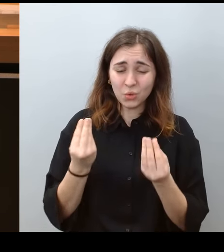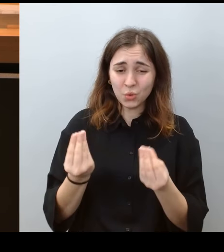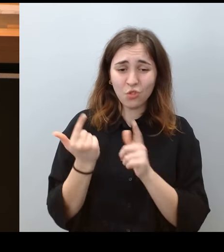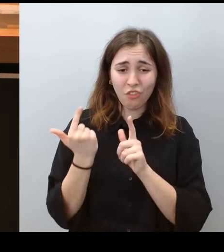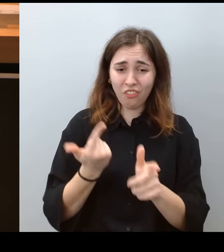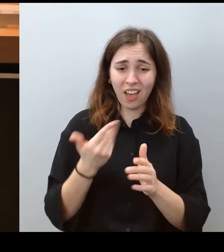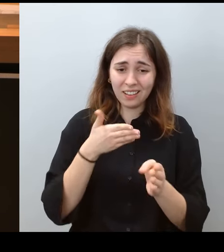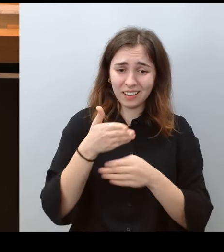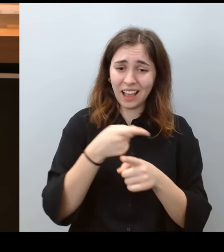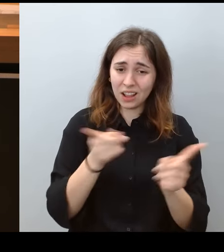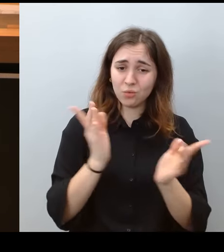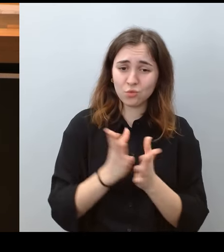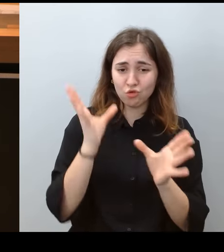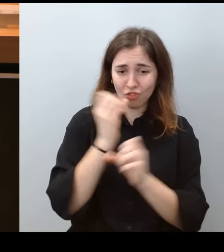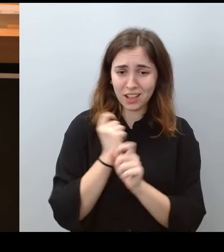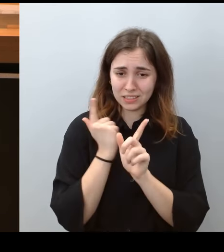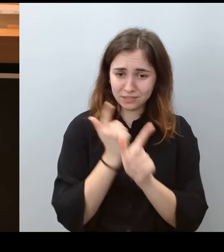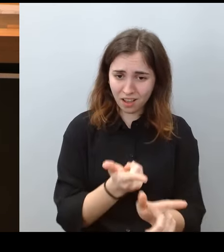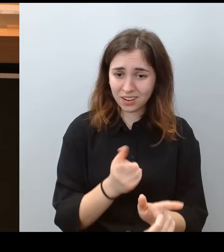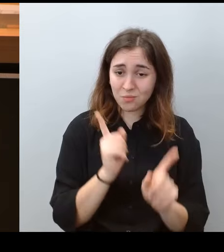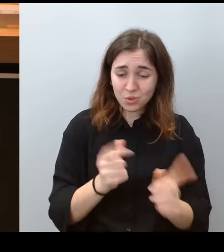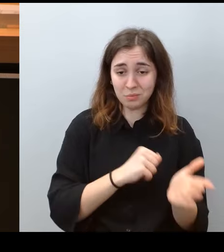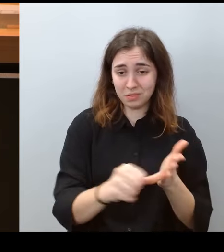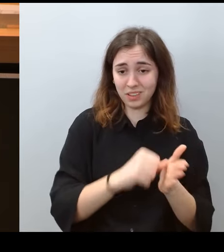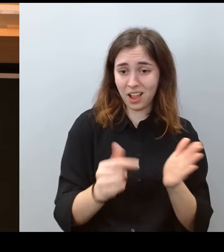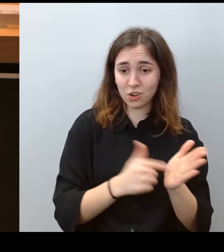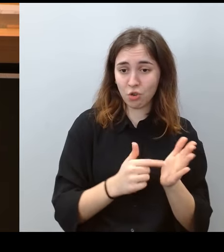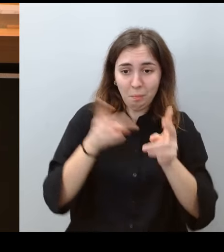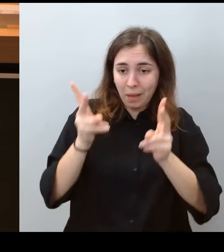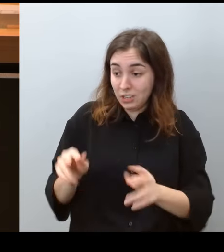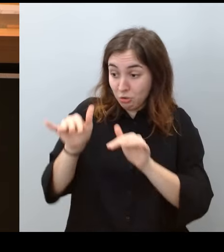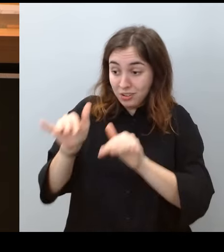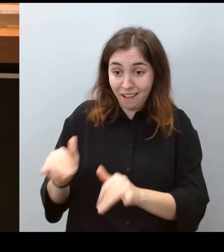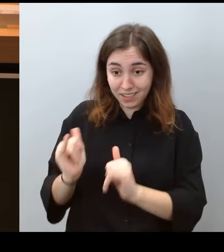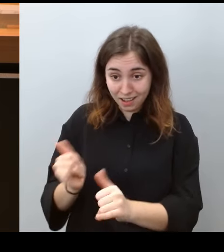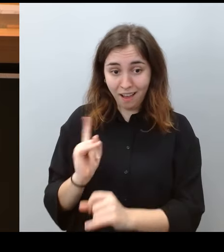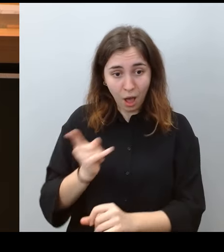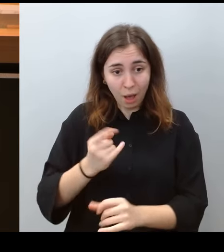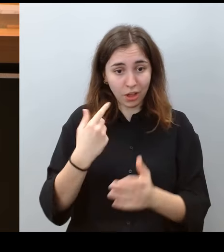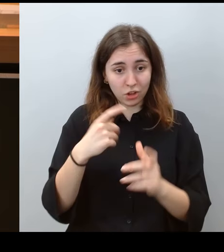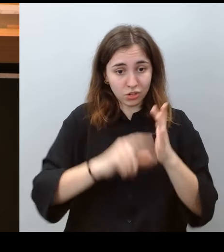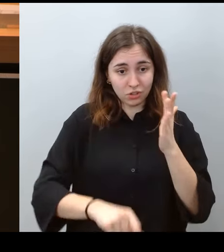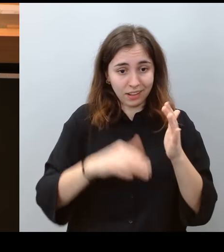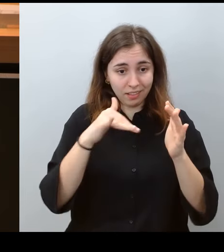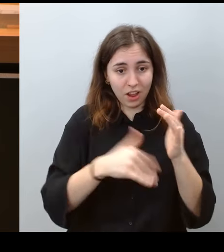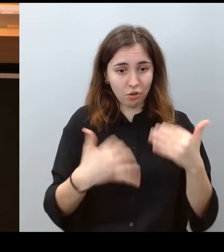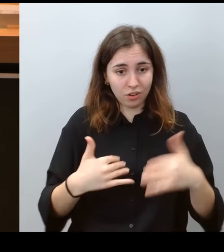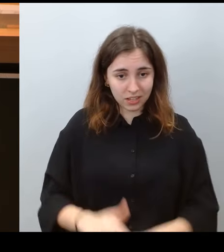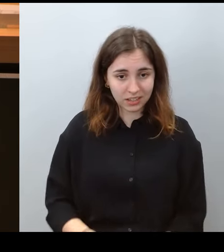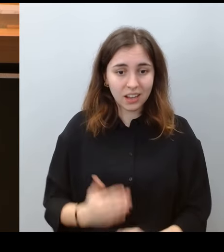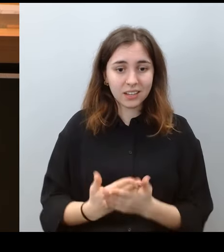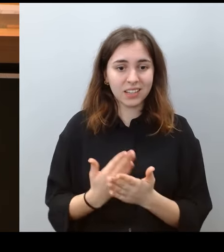So, das hätte man natürlich alles nicht wissen können, nicht wahr? Aber es gab auch schon damals kritische Stimmen, die gewarnt haben,